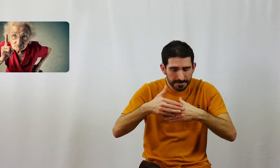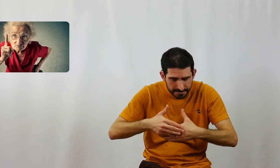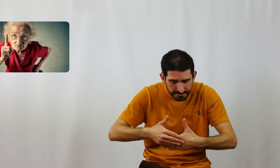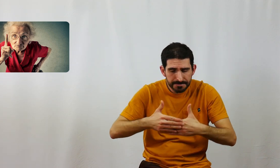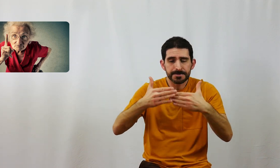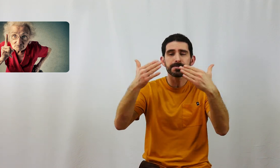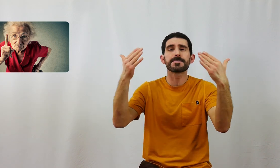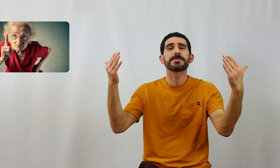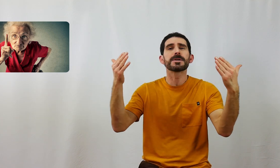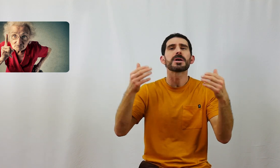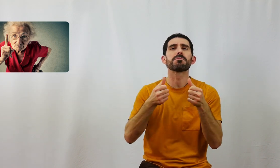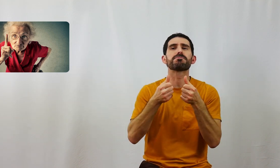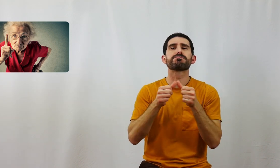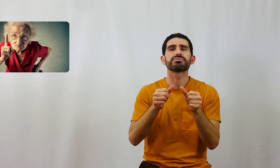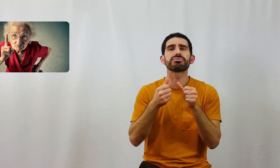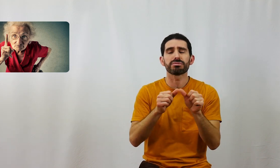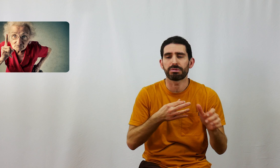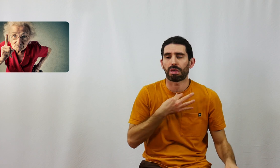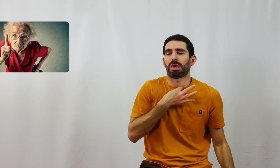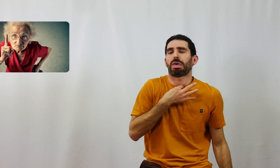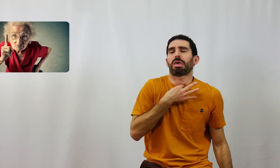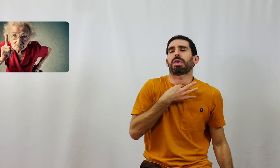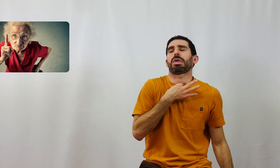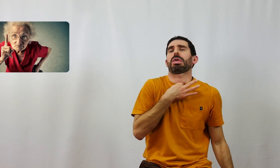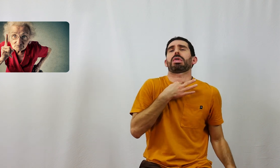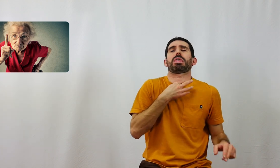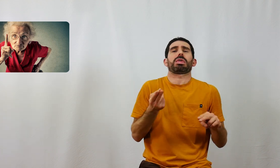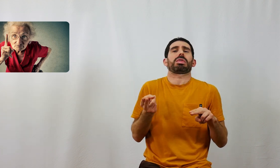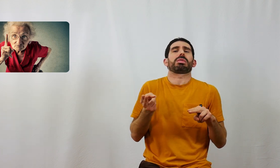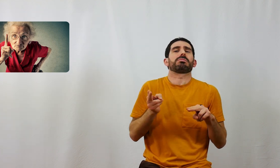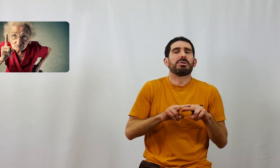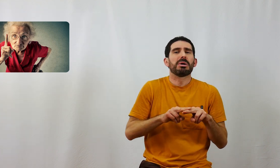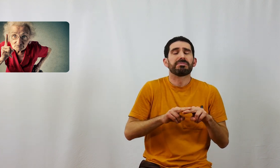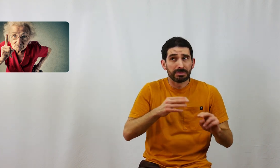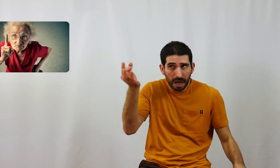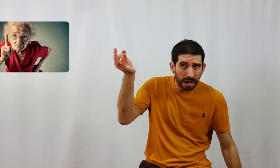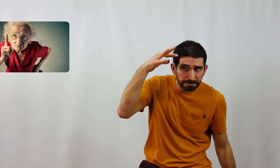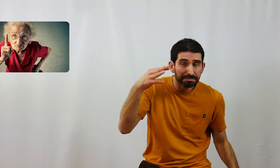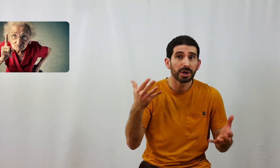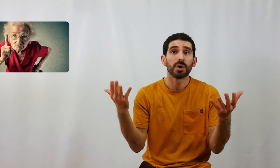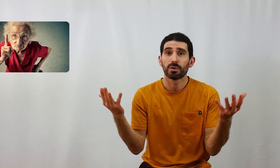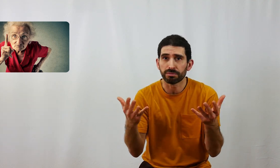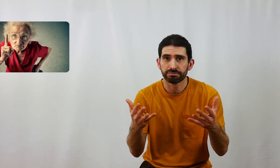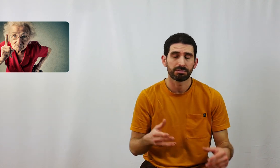Ainsi, le lendemain, les poux meurent asphyxiés. Et que met-on sur la tête ?